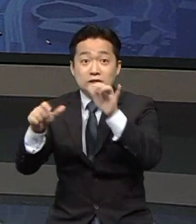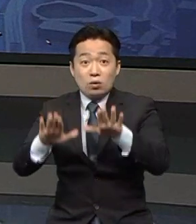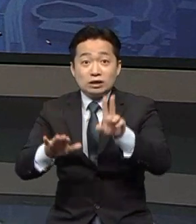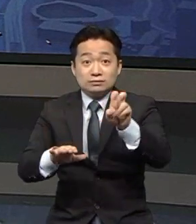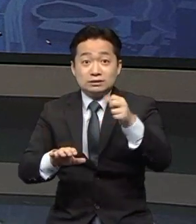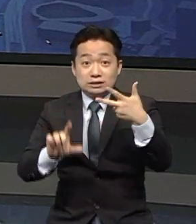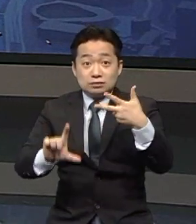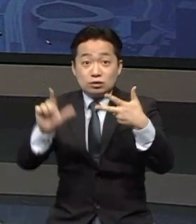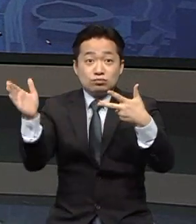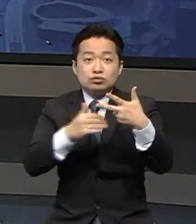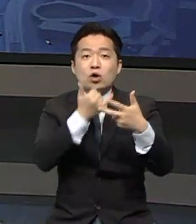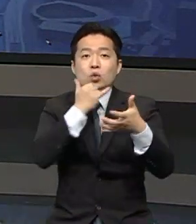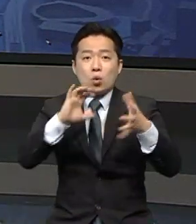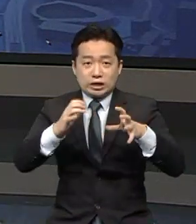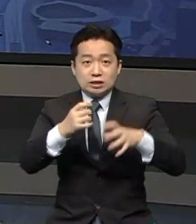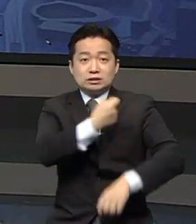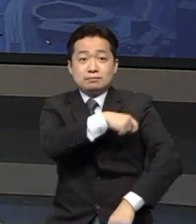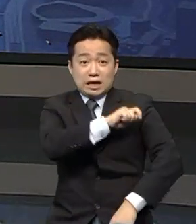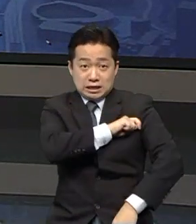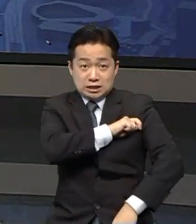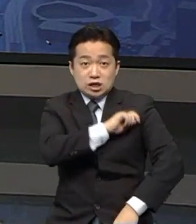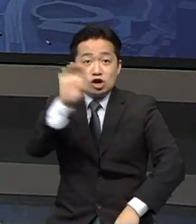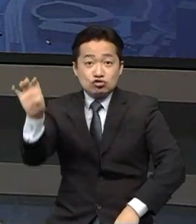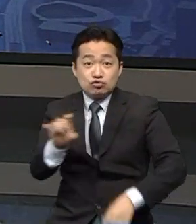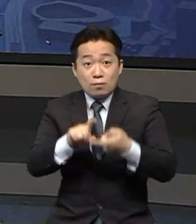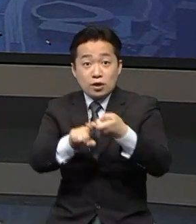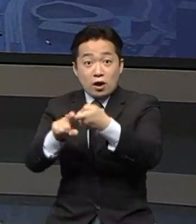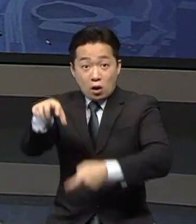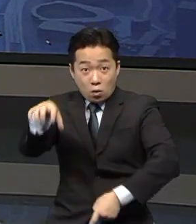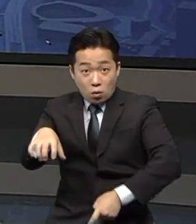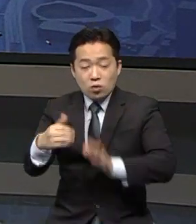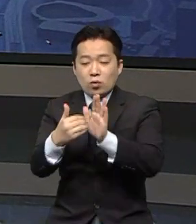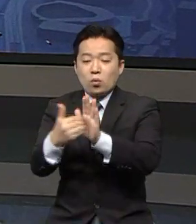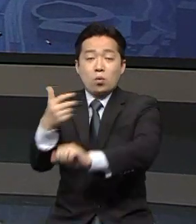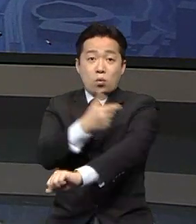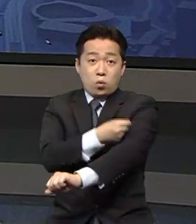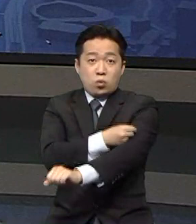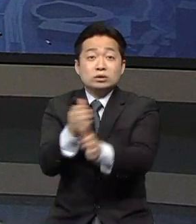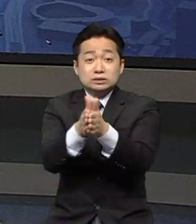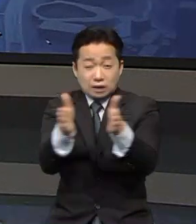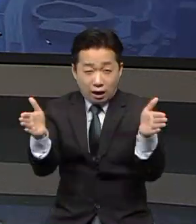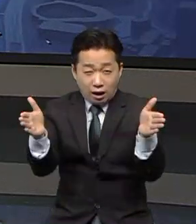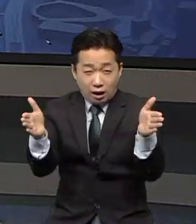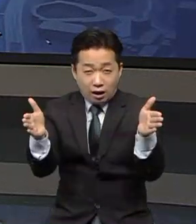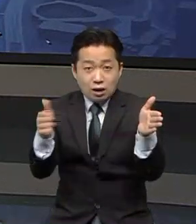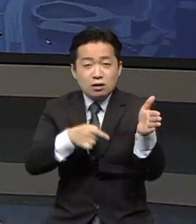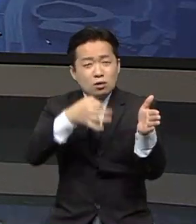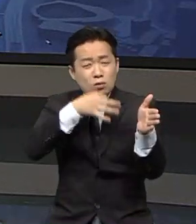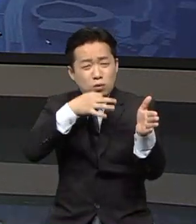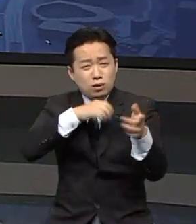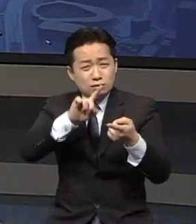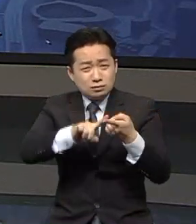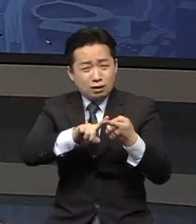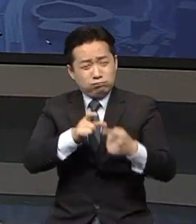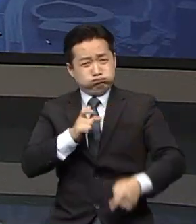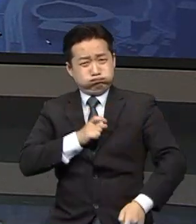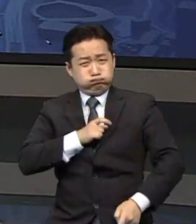오는 27일부터는 독일과 스페인 등 유럽연합에서도 접종을 시작할 예정입니다. 백신 효과에 대한 논란이 있는 중국과